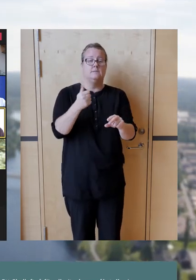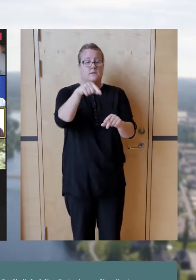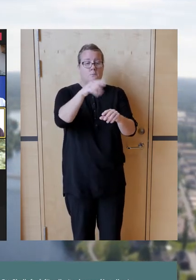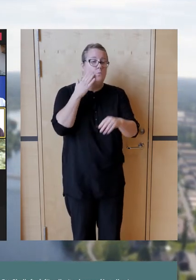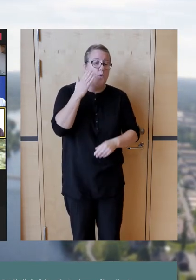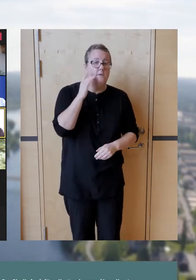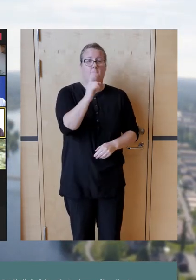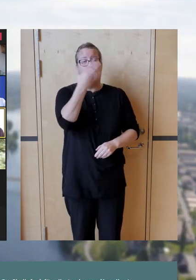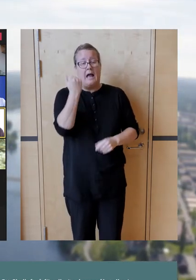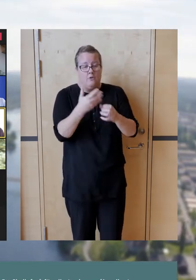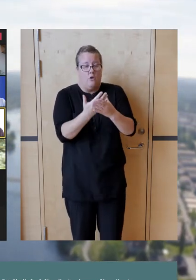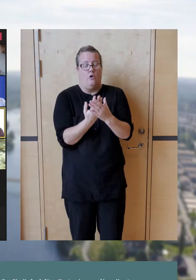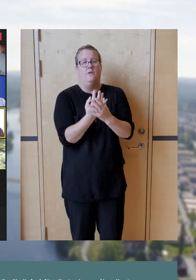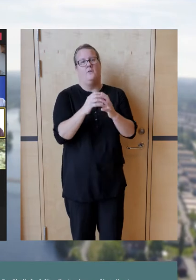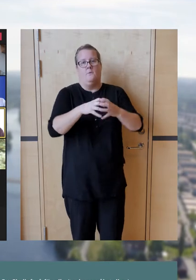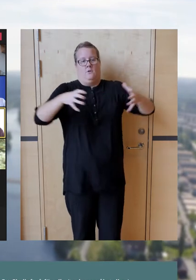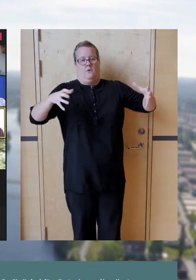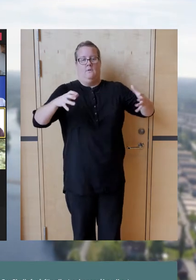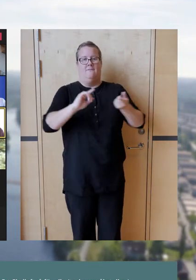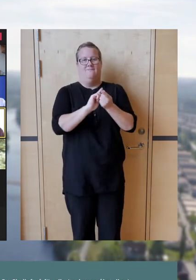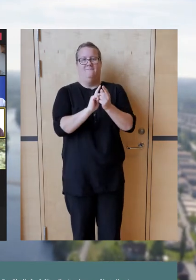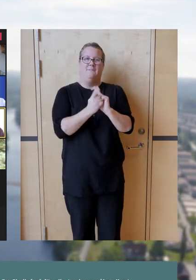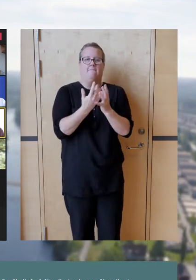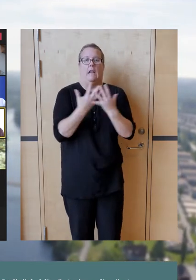Platser och det måste finnas en god tillgång i centrala Skellefteå